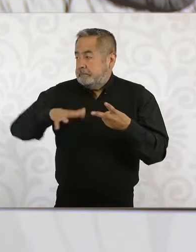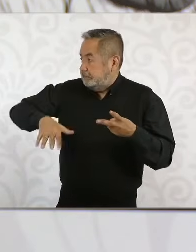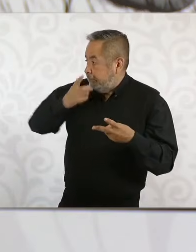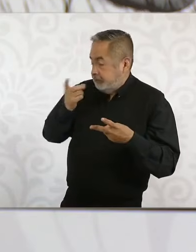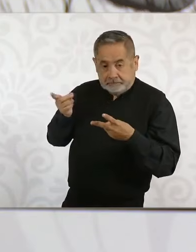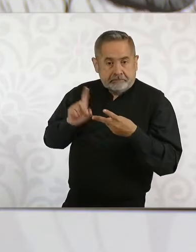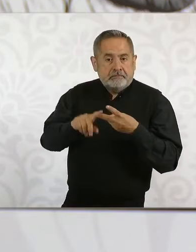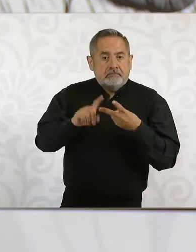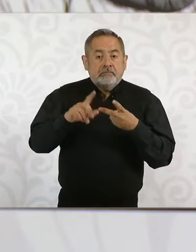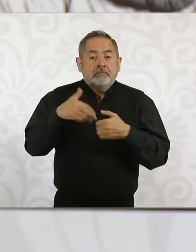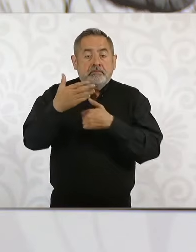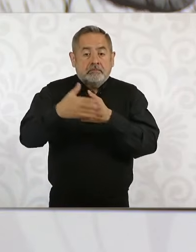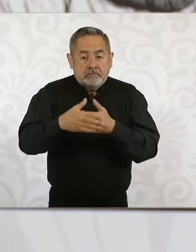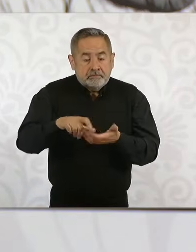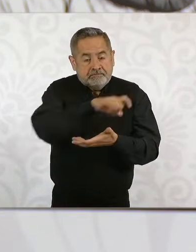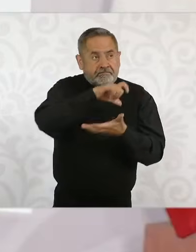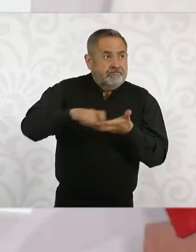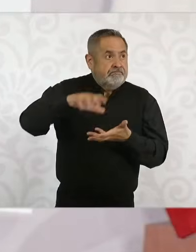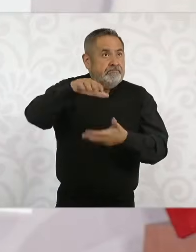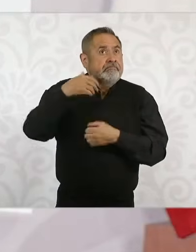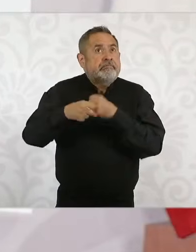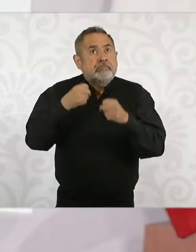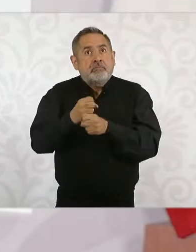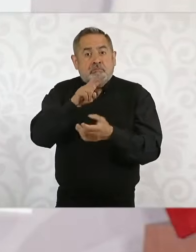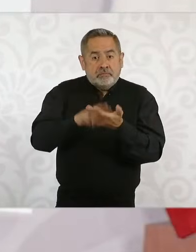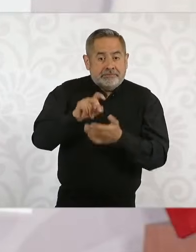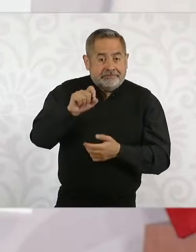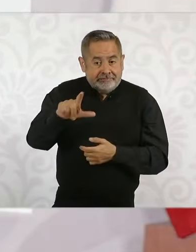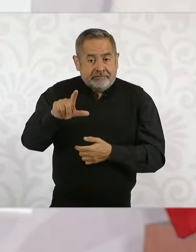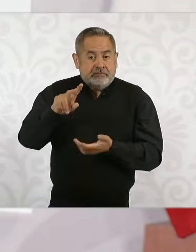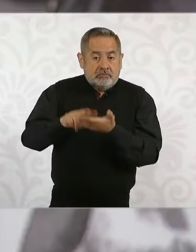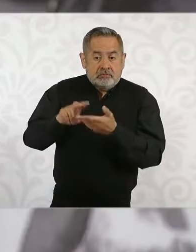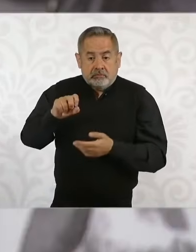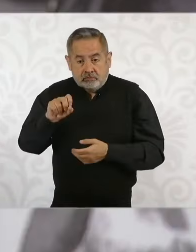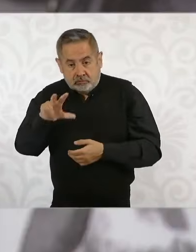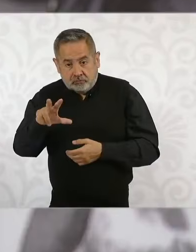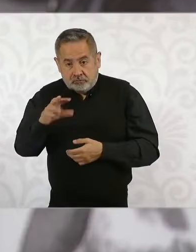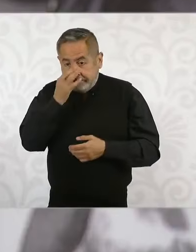la siguiente compra de medicamentos del 2027 y 2028 que está ya prácticamente en proceso